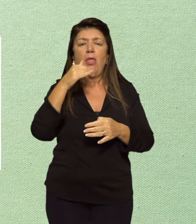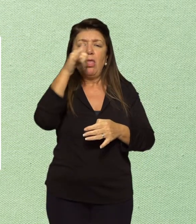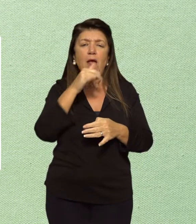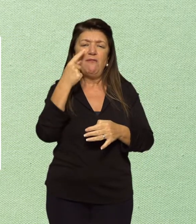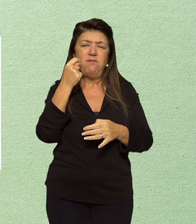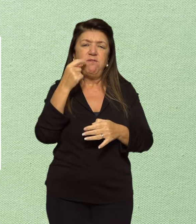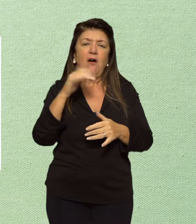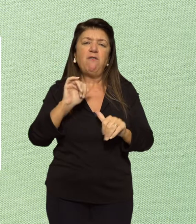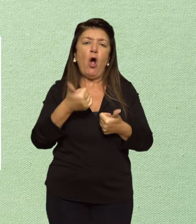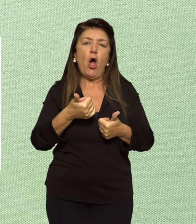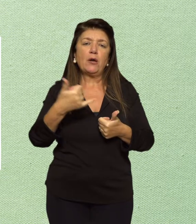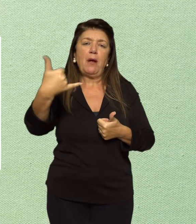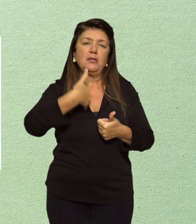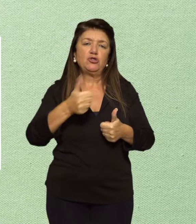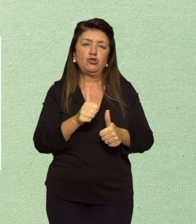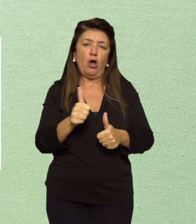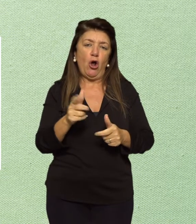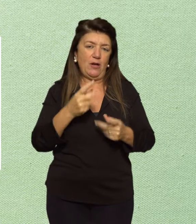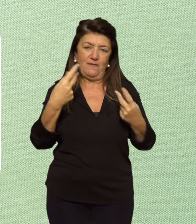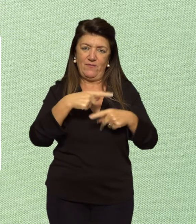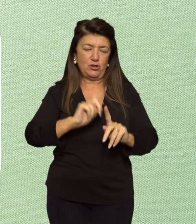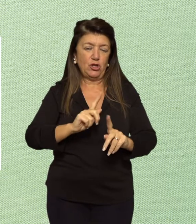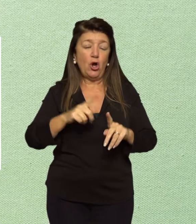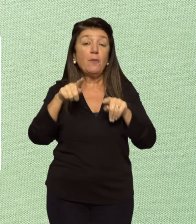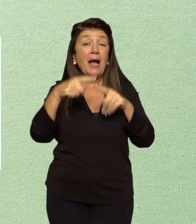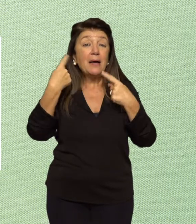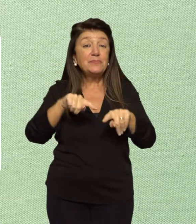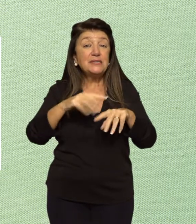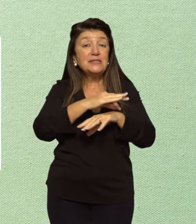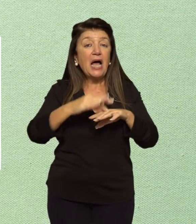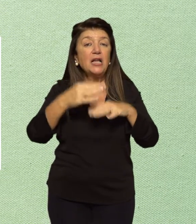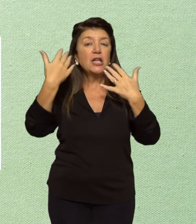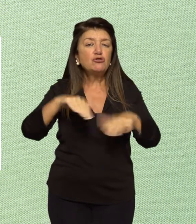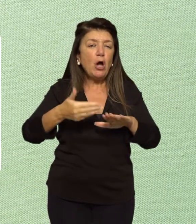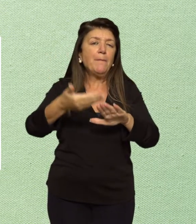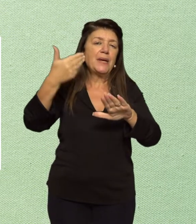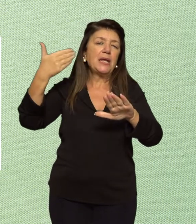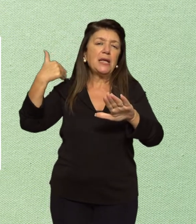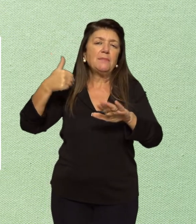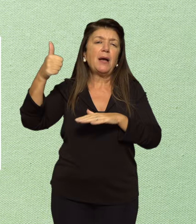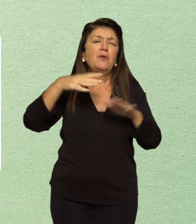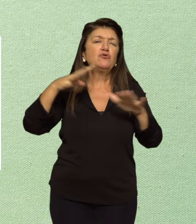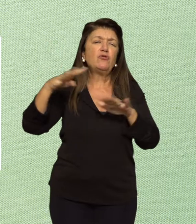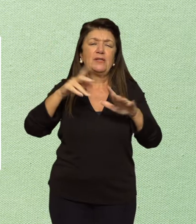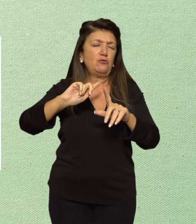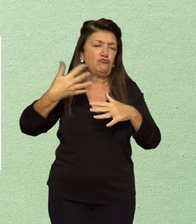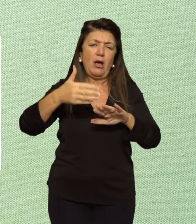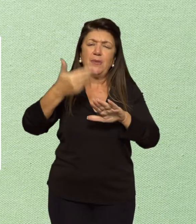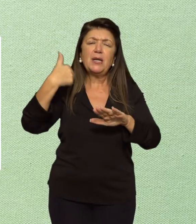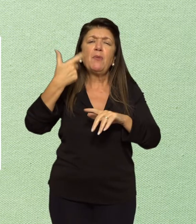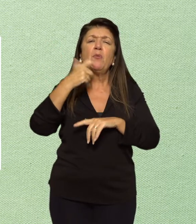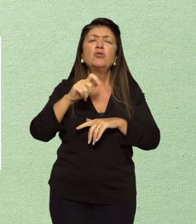La data viene scelta in realtà molto prima del '99 perché è nell' 81 al primo incontro femminista